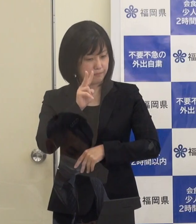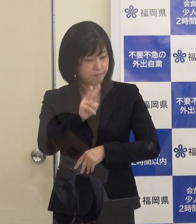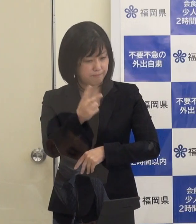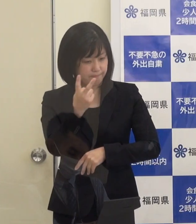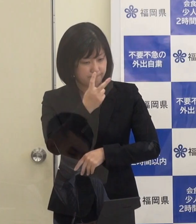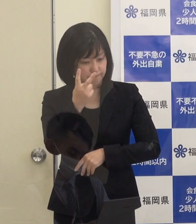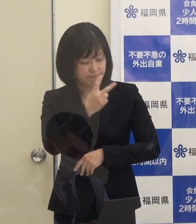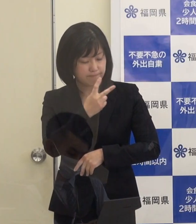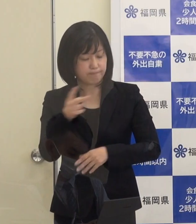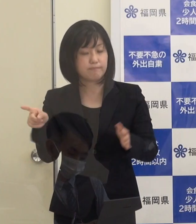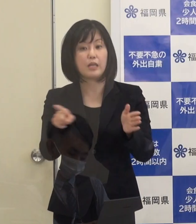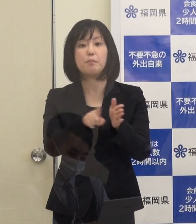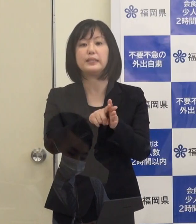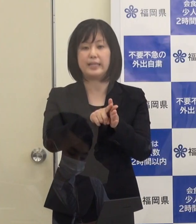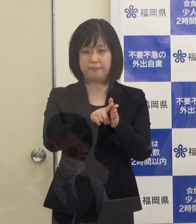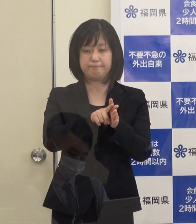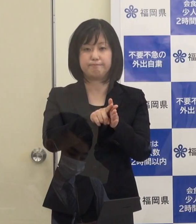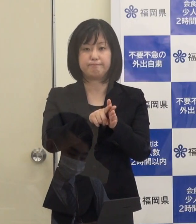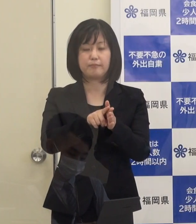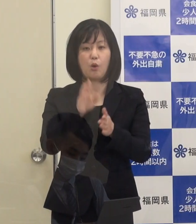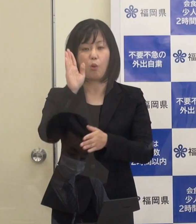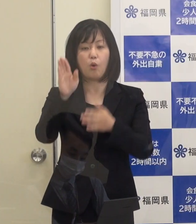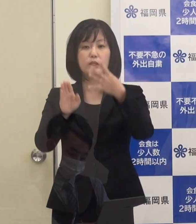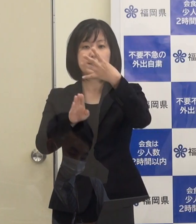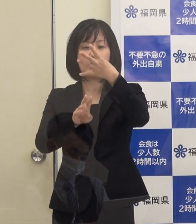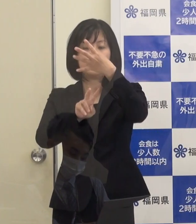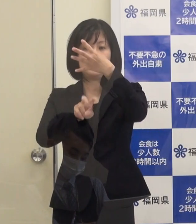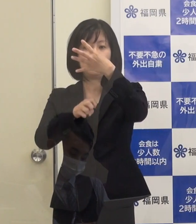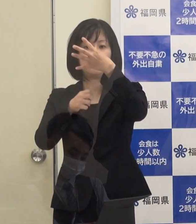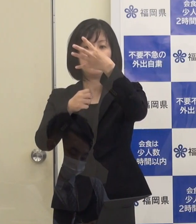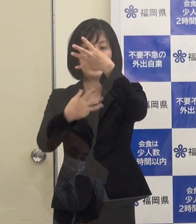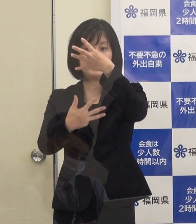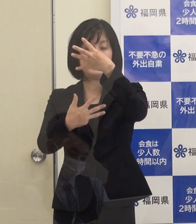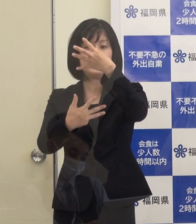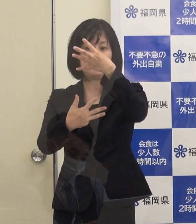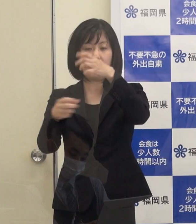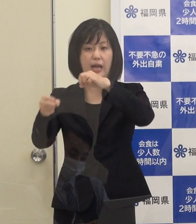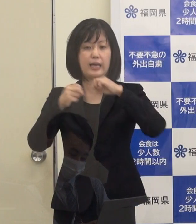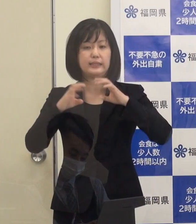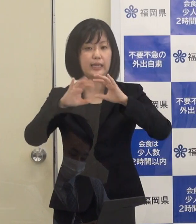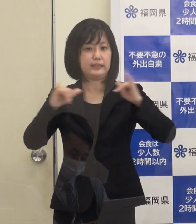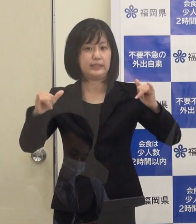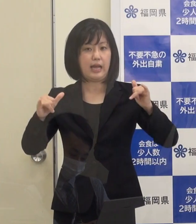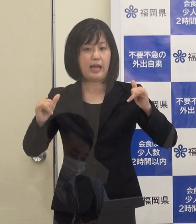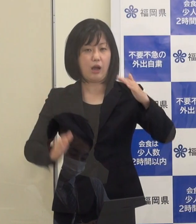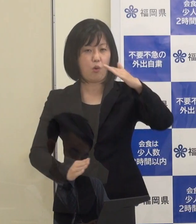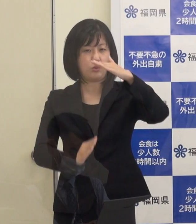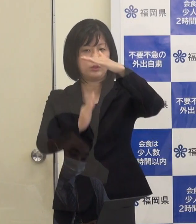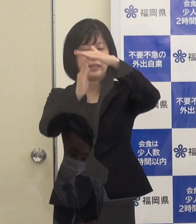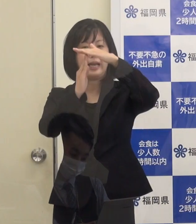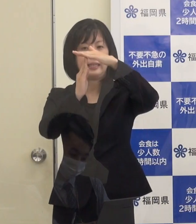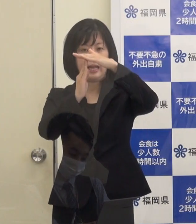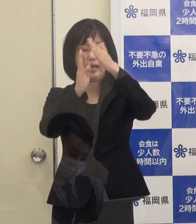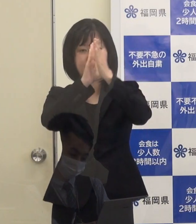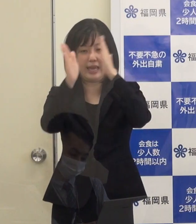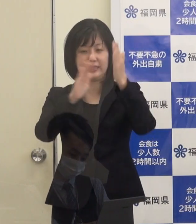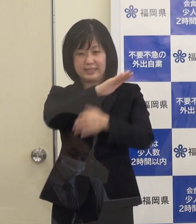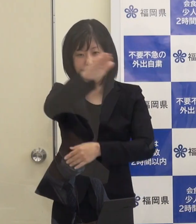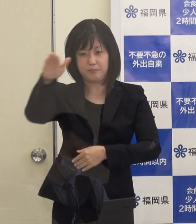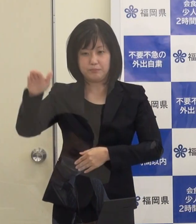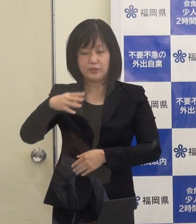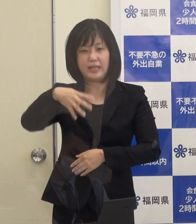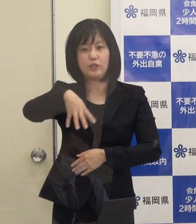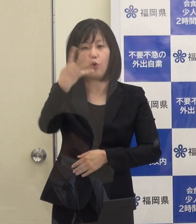その後 ４月２８日には新規陽性者数が過去最多の４４０名となり